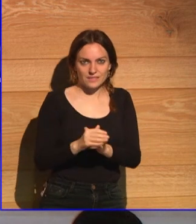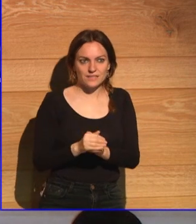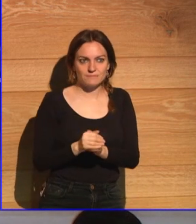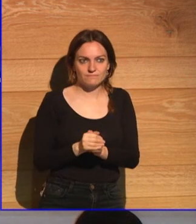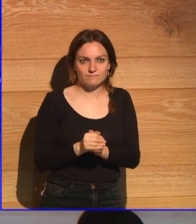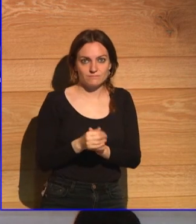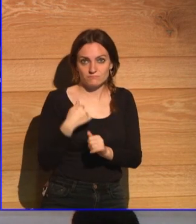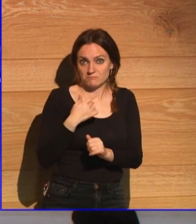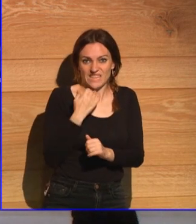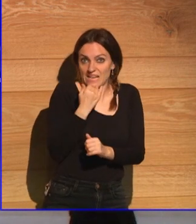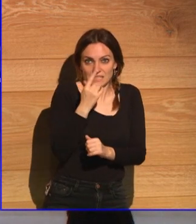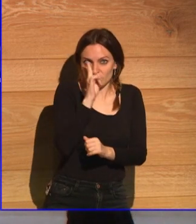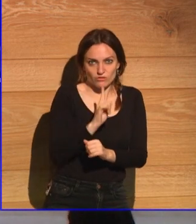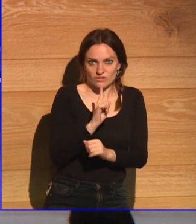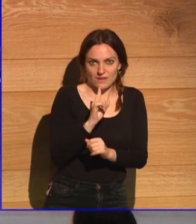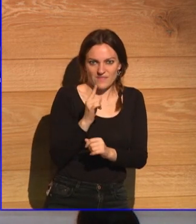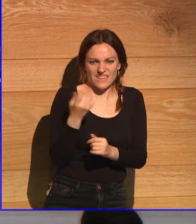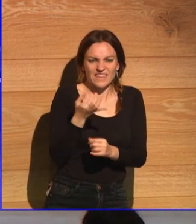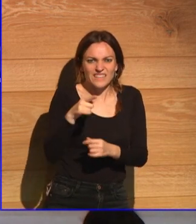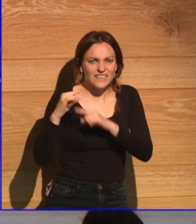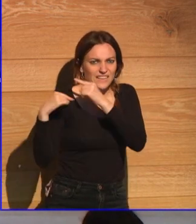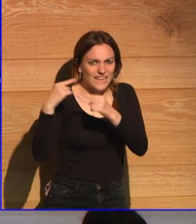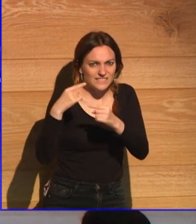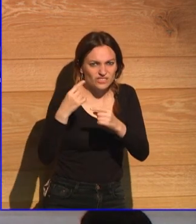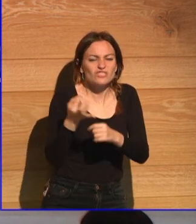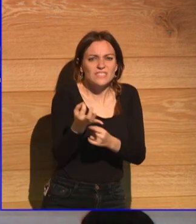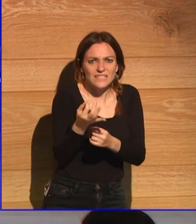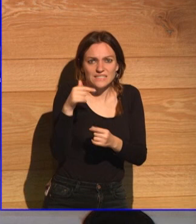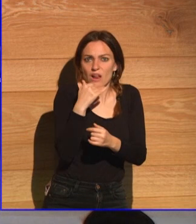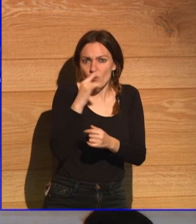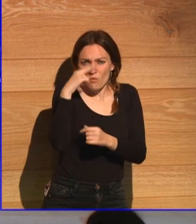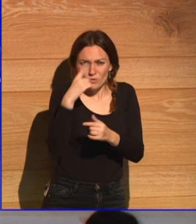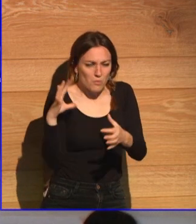de lo que era un clásico de su relevancia cultural, sino porque eran relatos